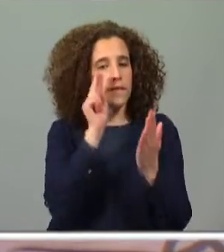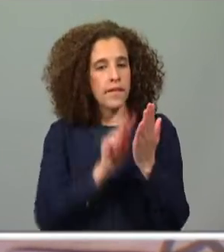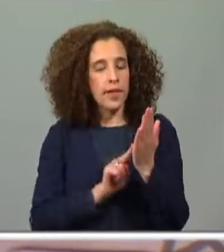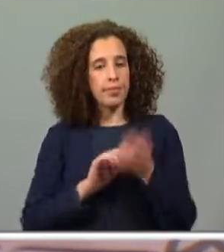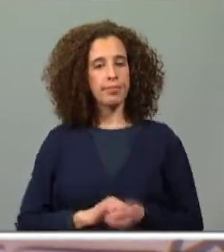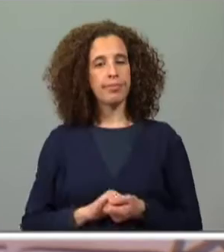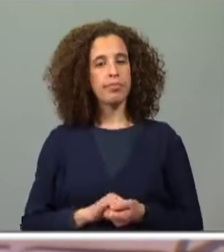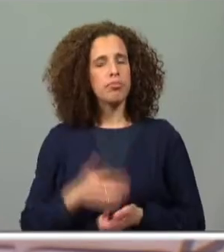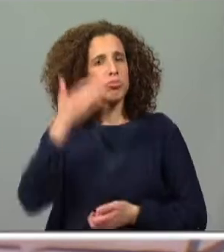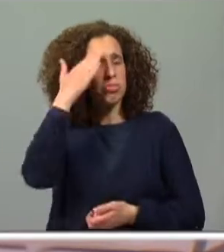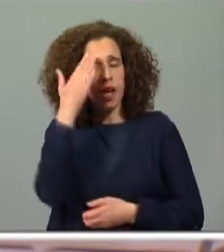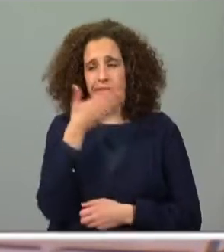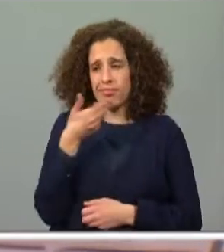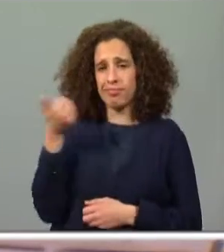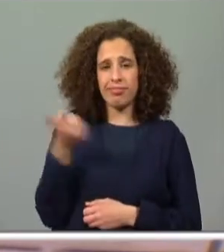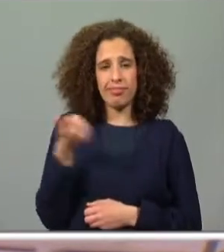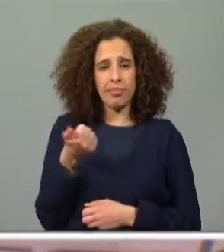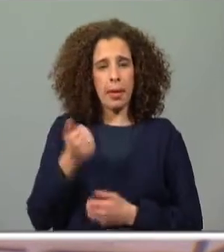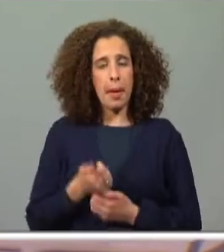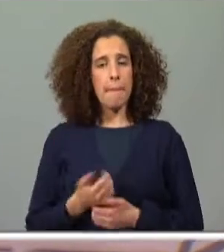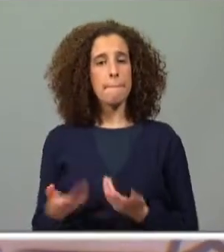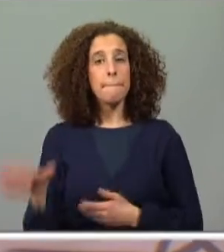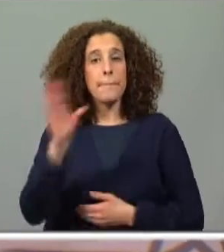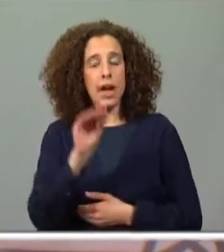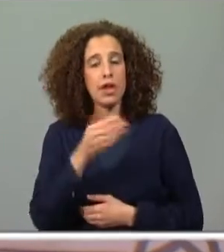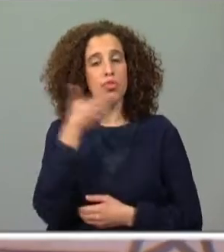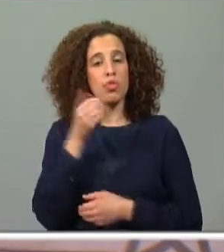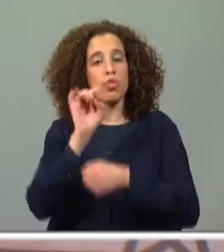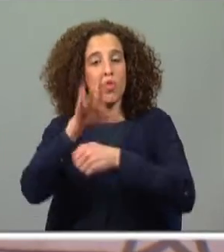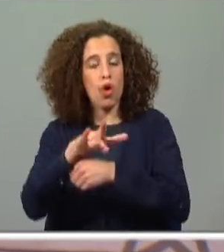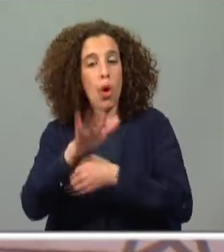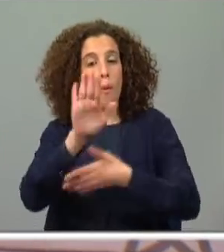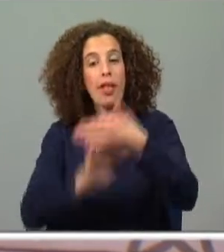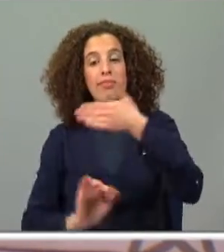que se considerava bonita mais bonita do que uma sua colega mas a 誰認為自己很漂亮比你的一位同事漂亮，但